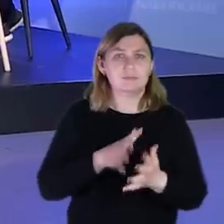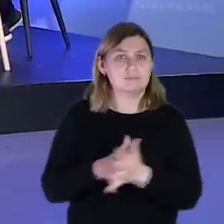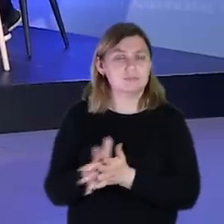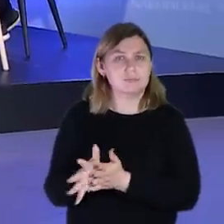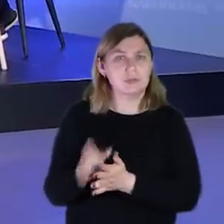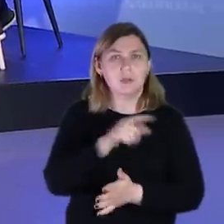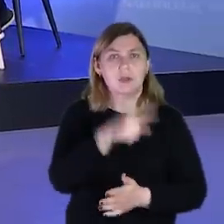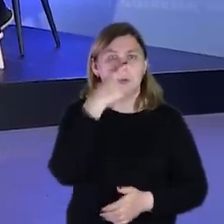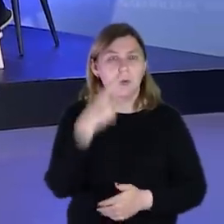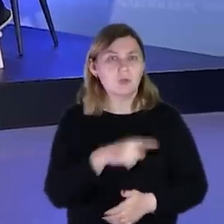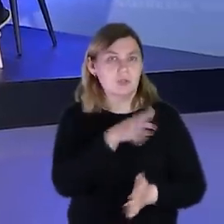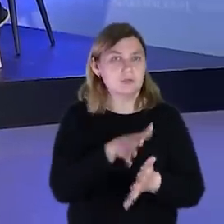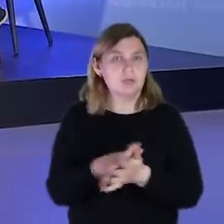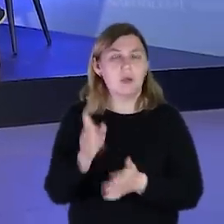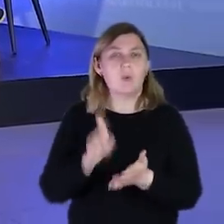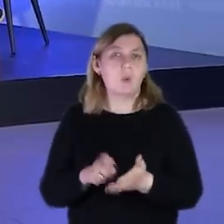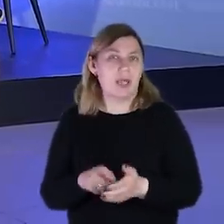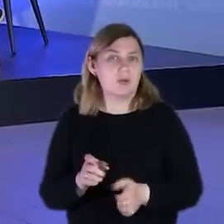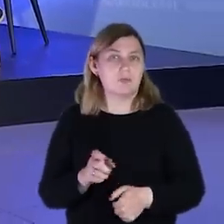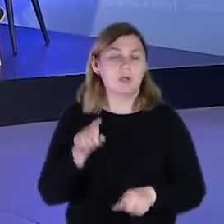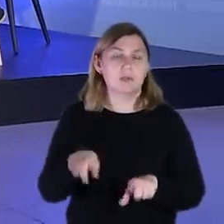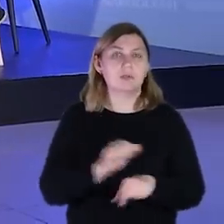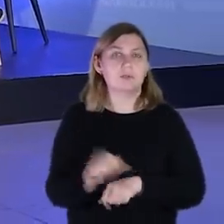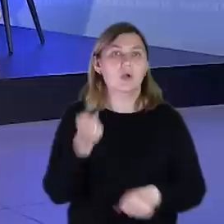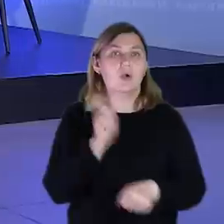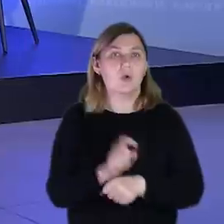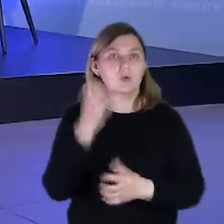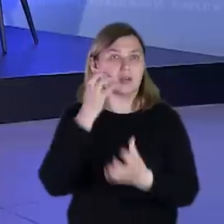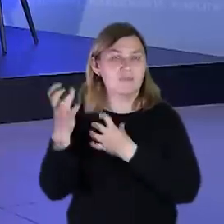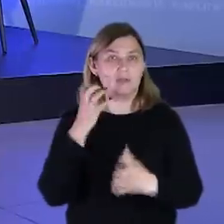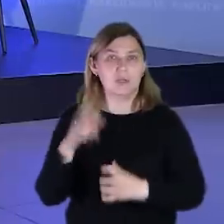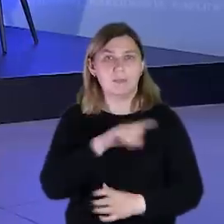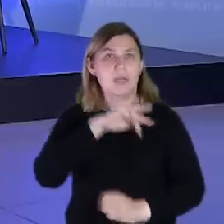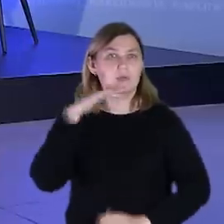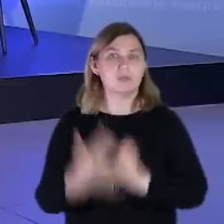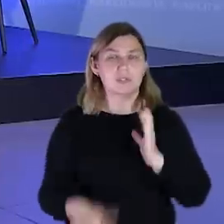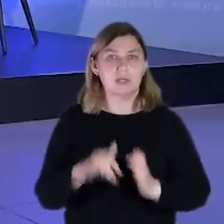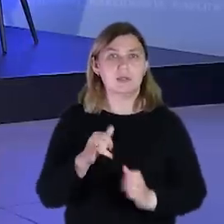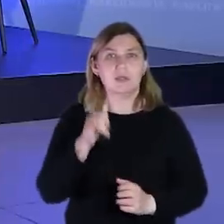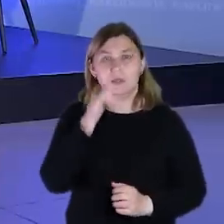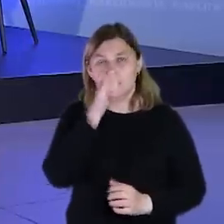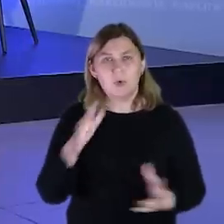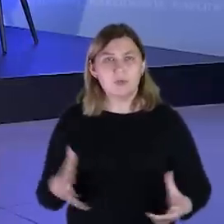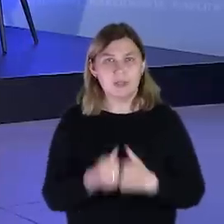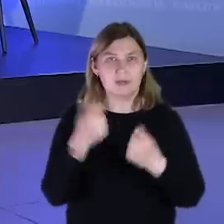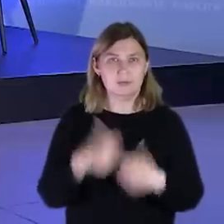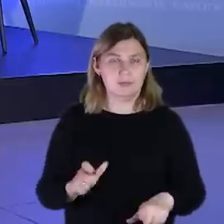sowieckich dywersantów czy kurierów, no to niestety kontrwywiad poprosił tutaj straty i nic nie mógł wykryć.